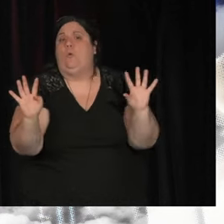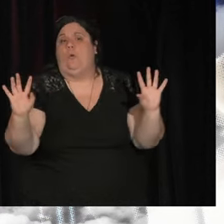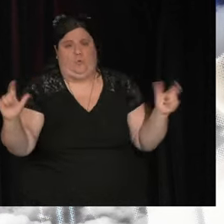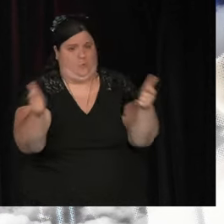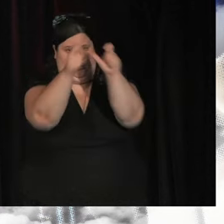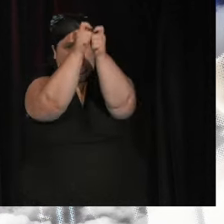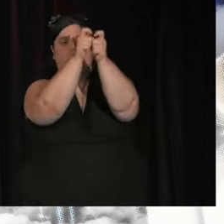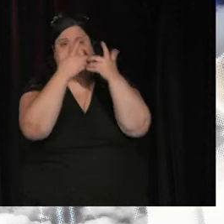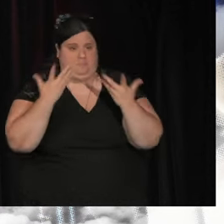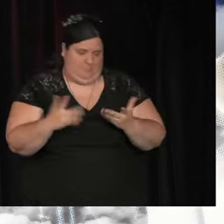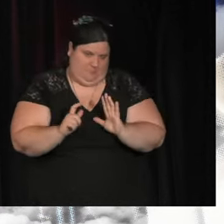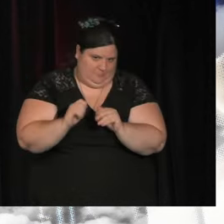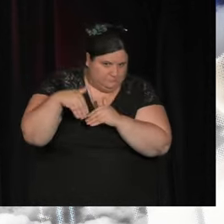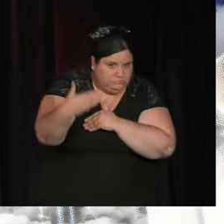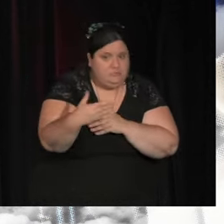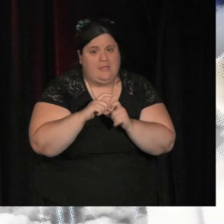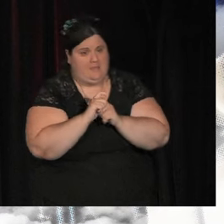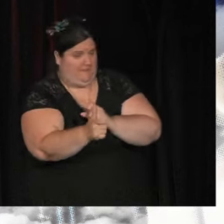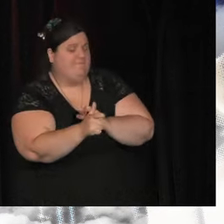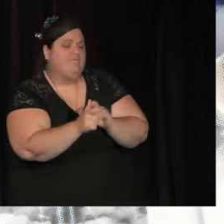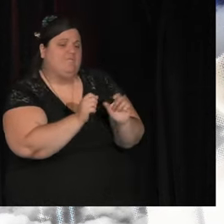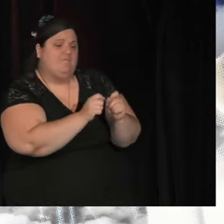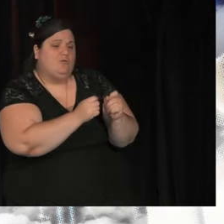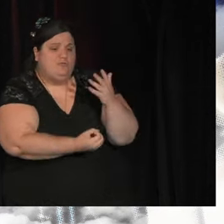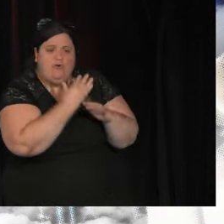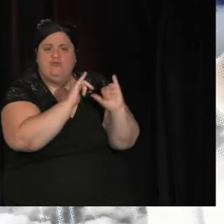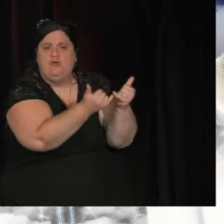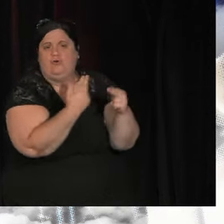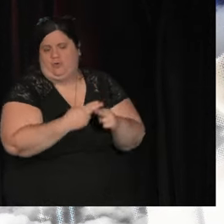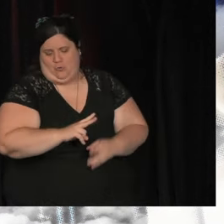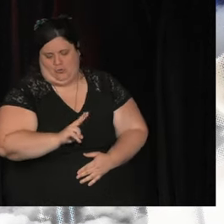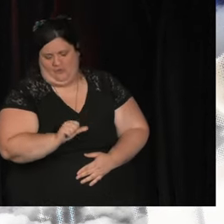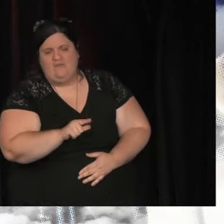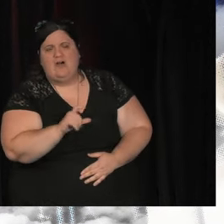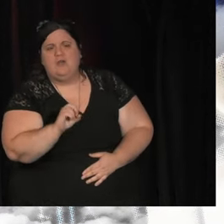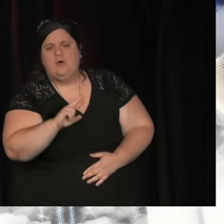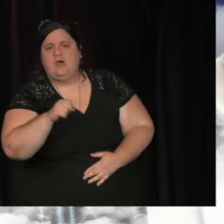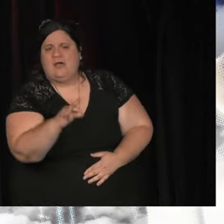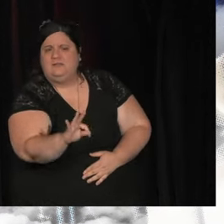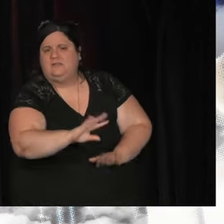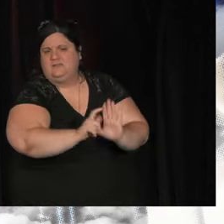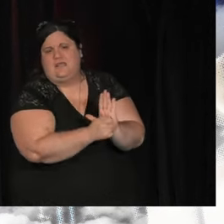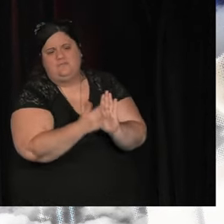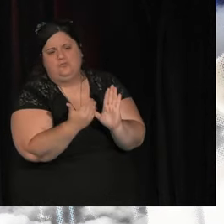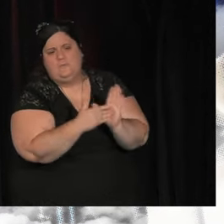en 2021 donc là, c'est Counter Strike Hero Shooter, en gros. Il y a eu un petit mouvement, certains joueurs, certains streamers d'Overwatch sont passés sur Valorant.